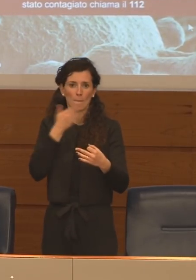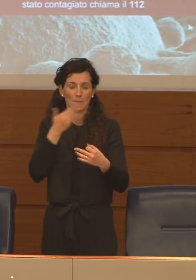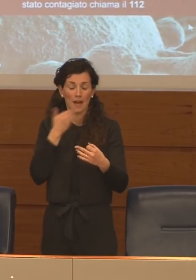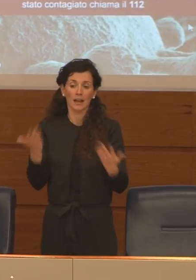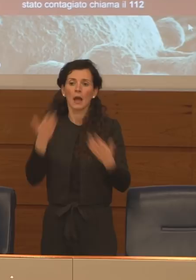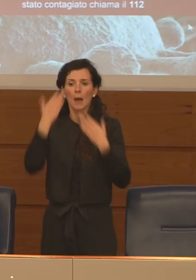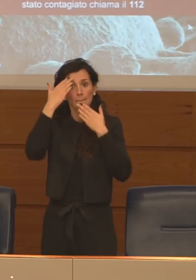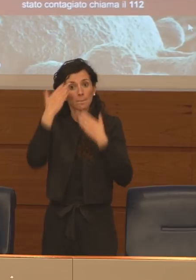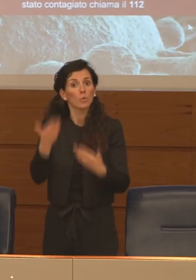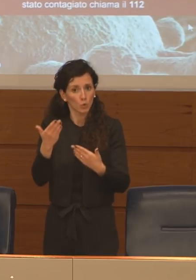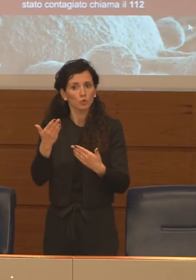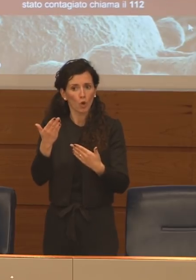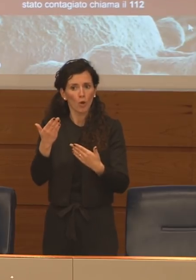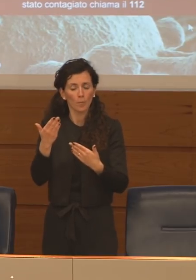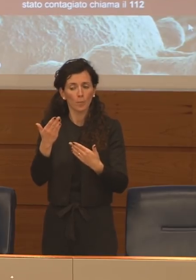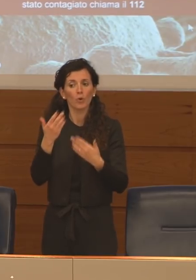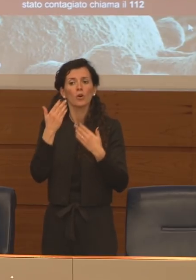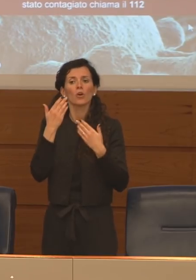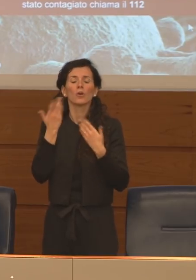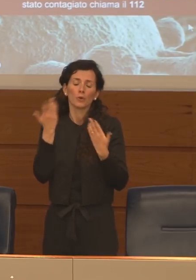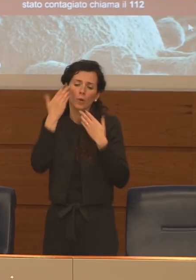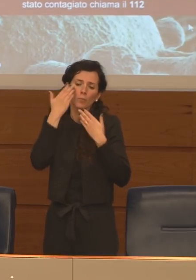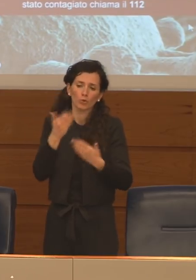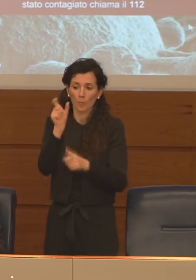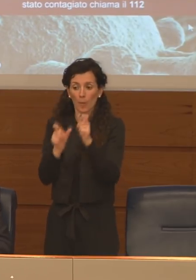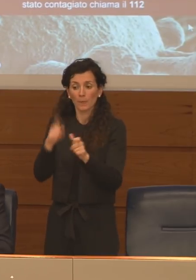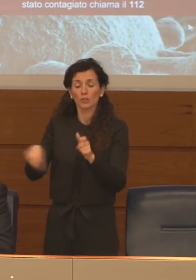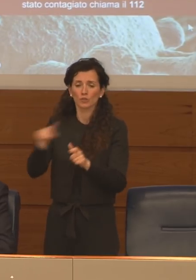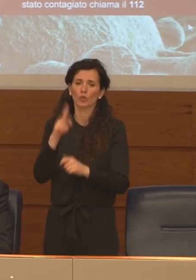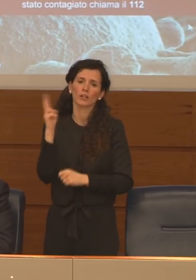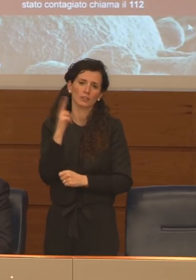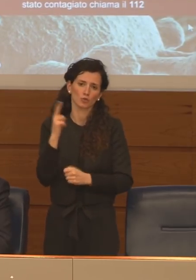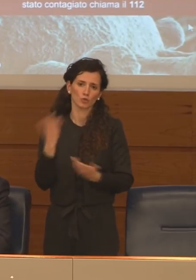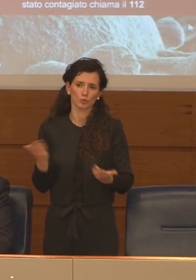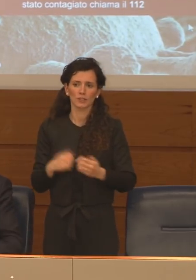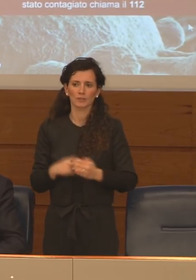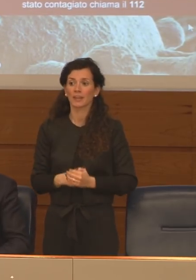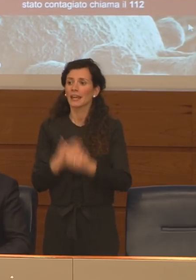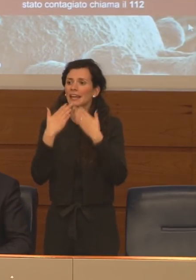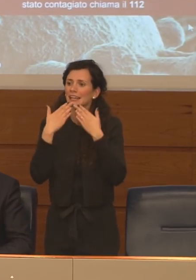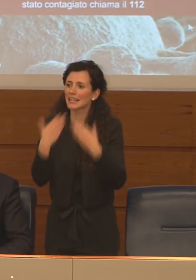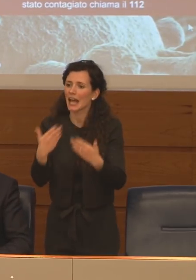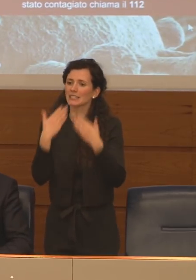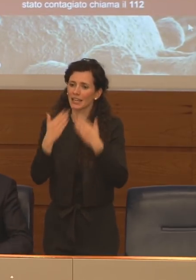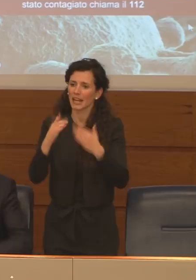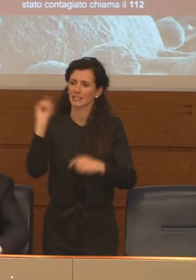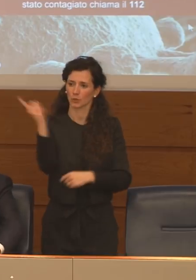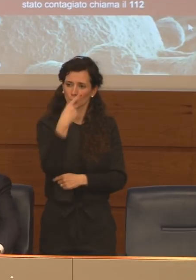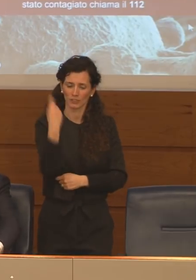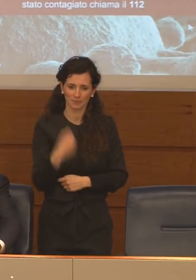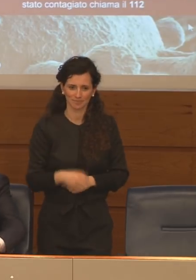precisi, queste persone sono decedute. Grazie a tutti.